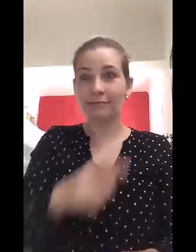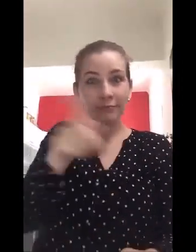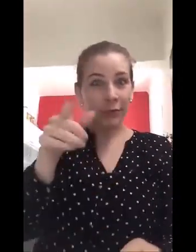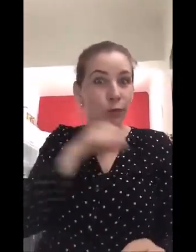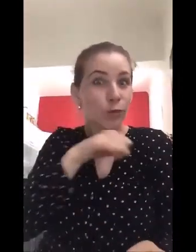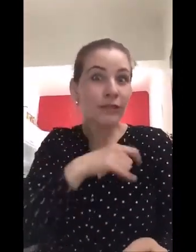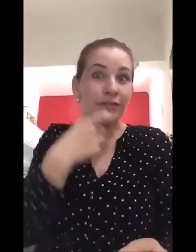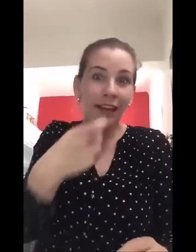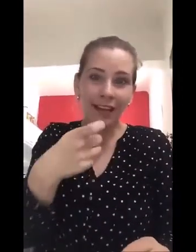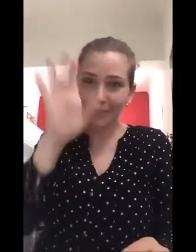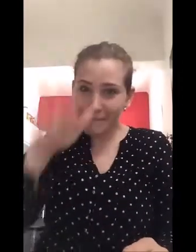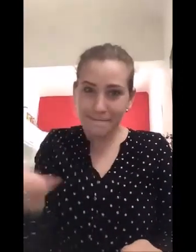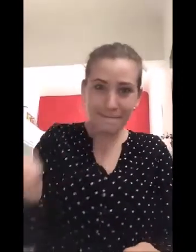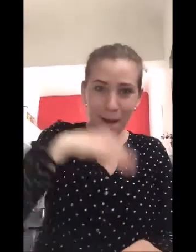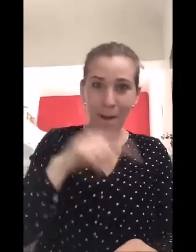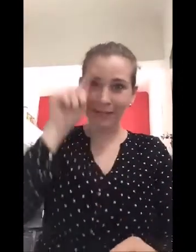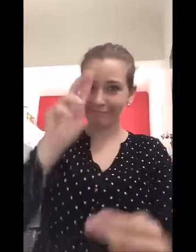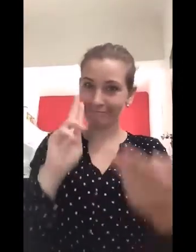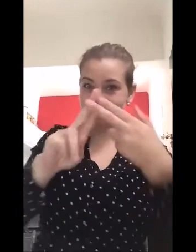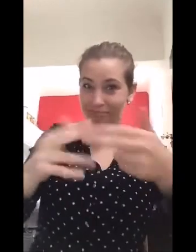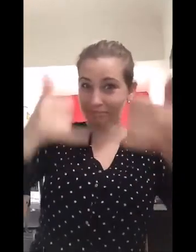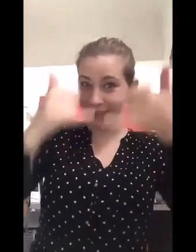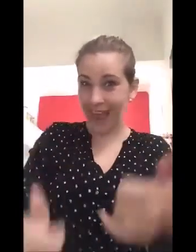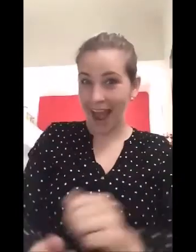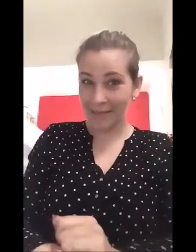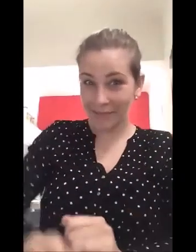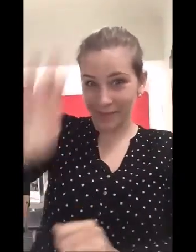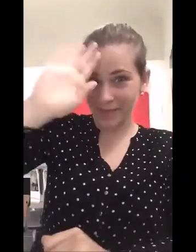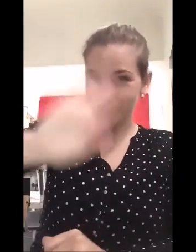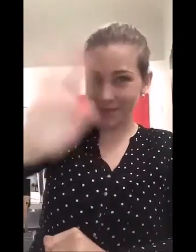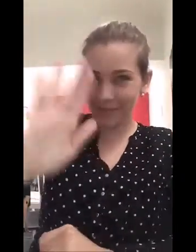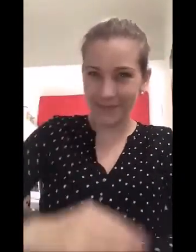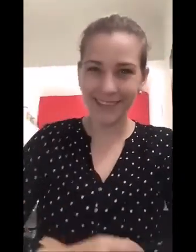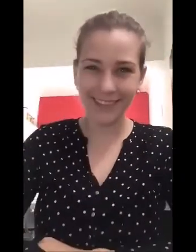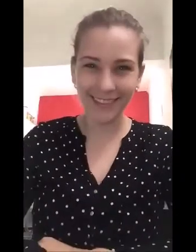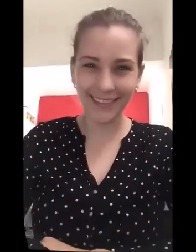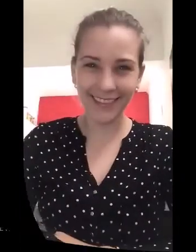Jestli vás to zaujalo, tak určitě přijďte a potkáme se tam. Na viděnou!